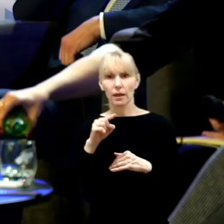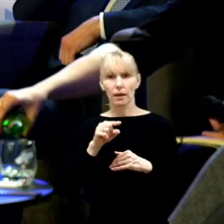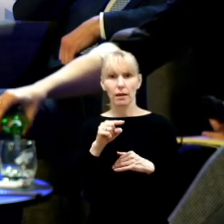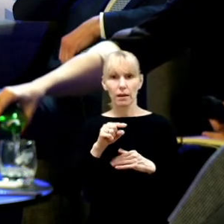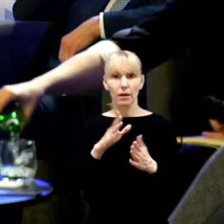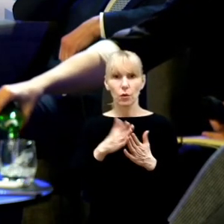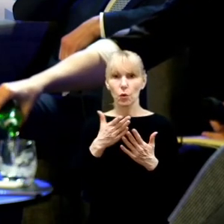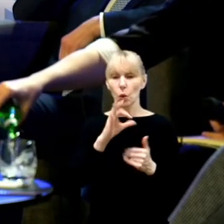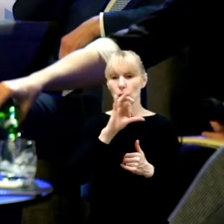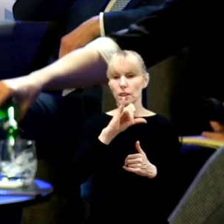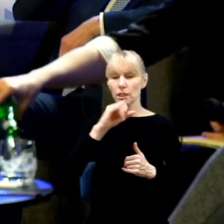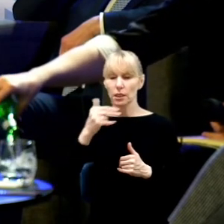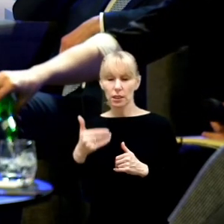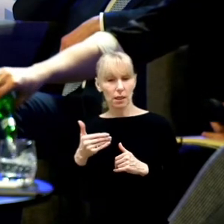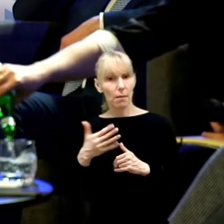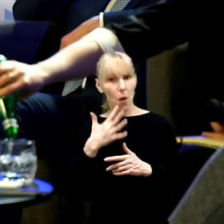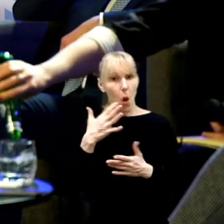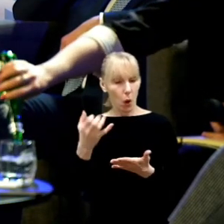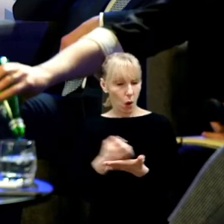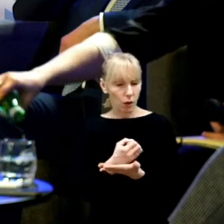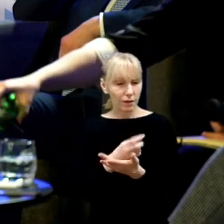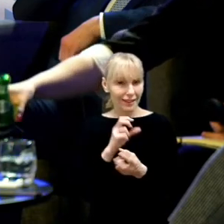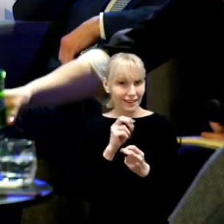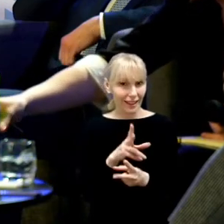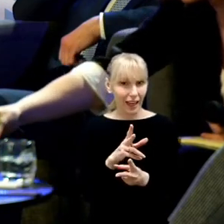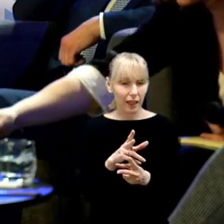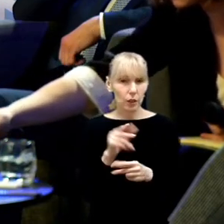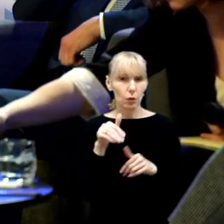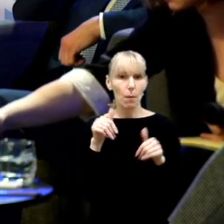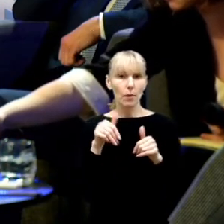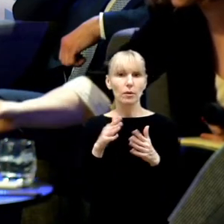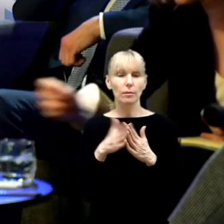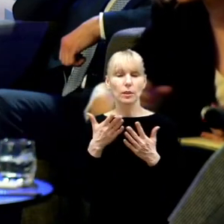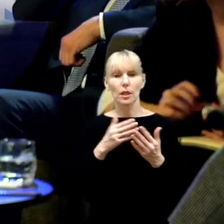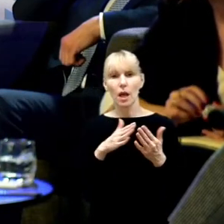ona może być dla wielu z Państwa bardziej atrakcyjna.